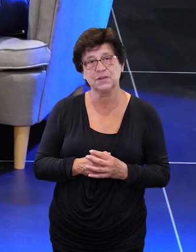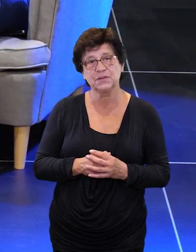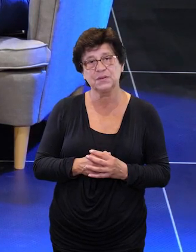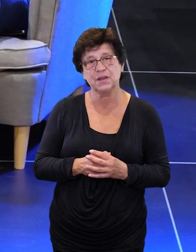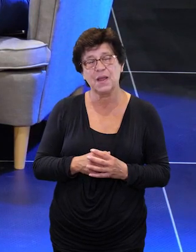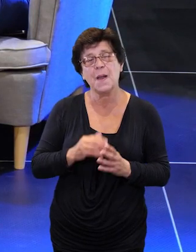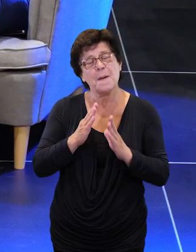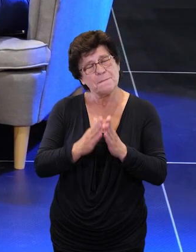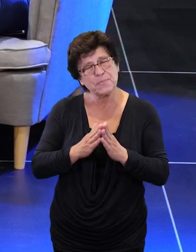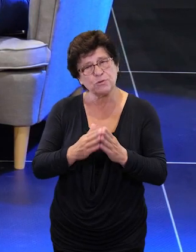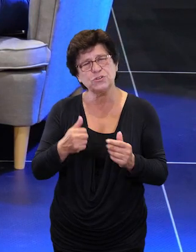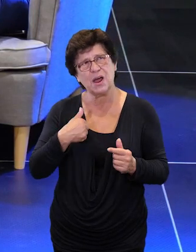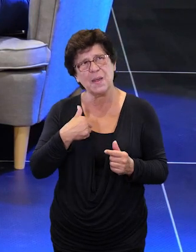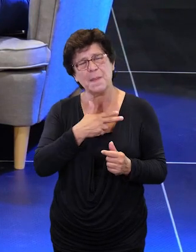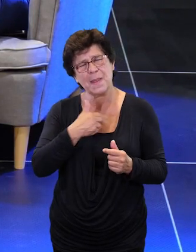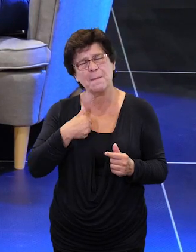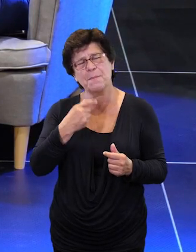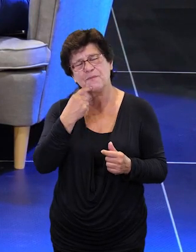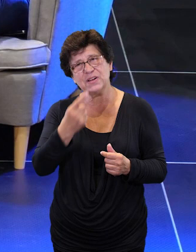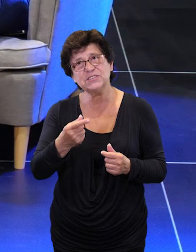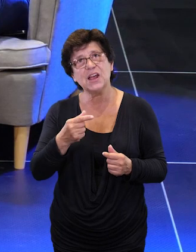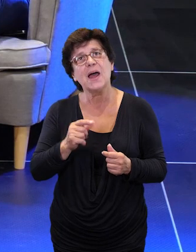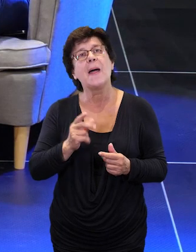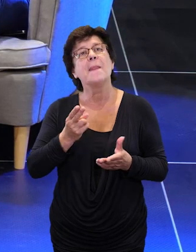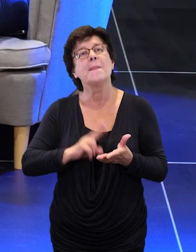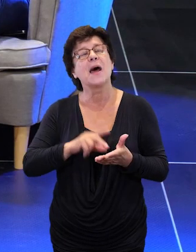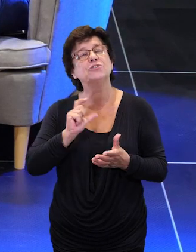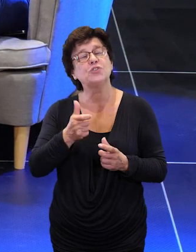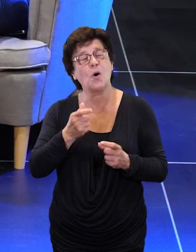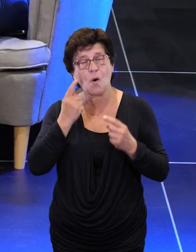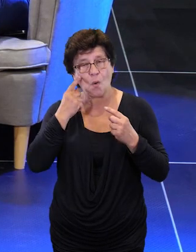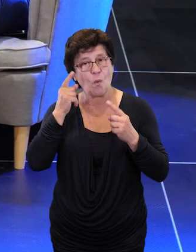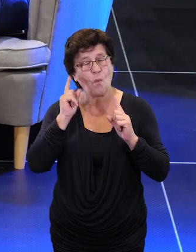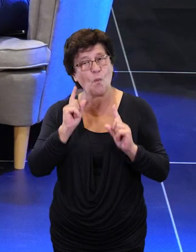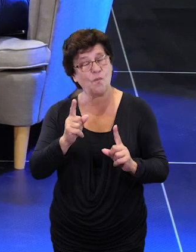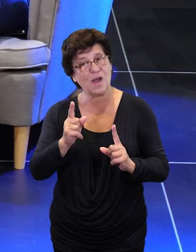Proszę nam powiedzieć, na co szczególnie powinniśmy zwrócić uwagę?